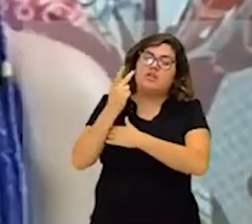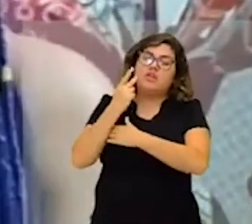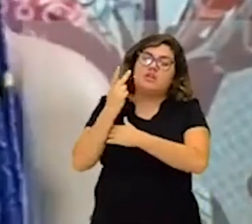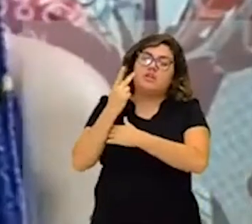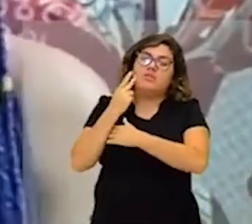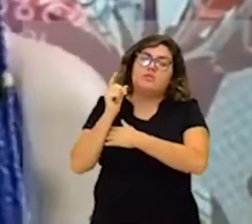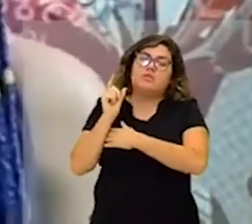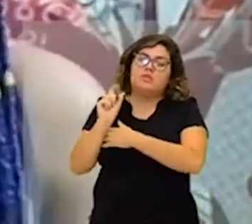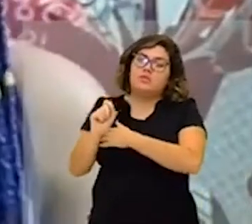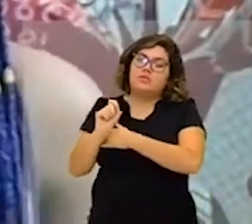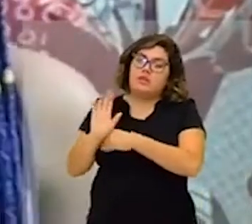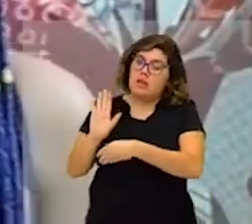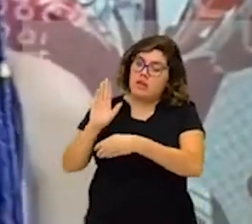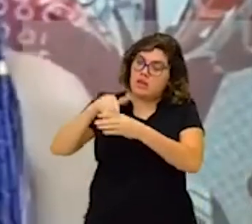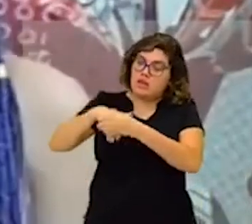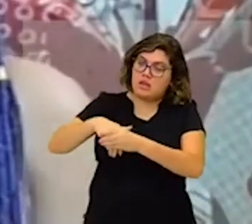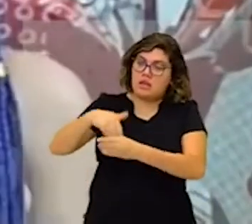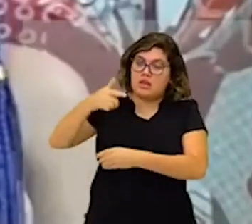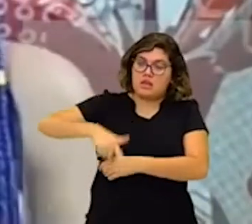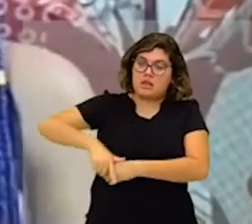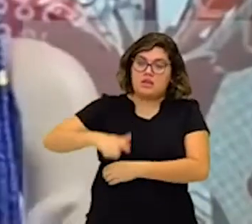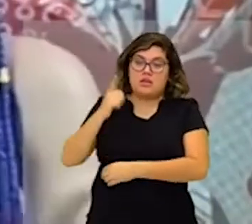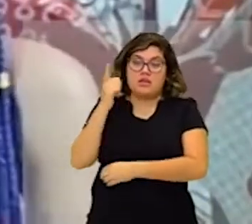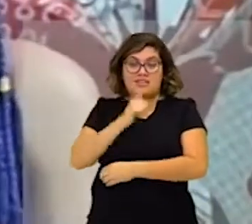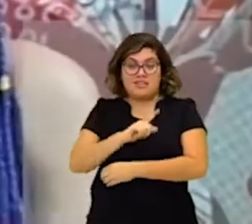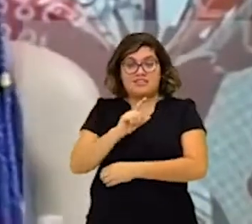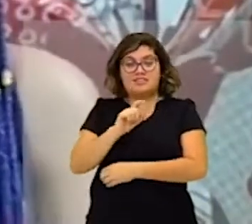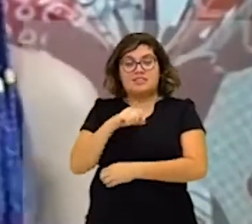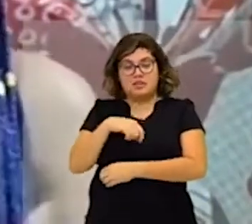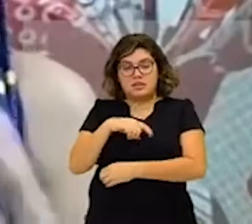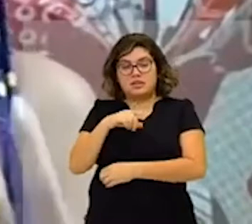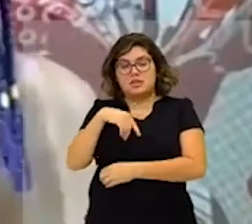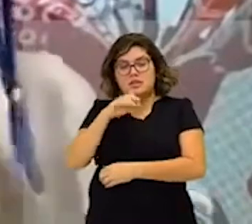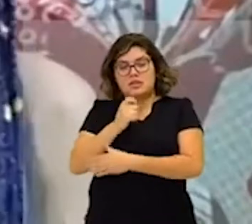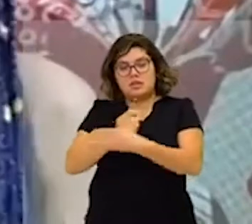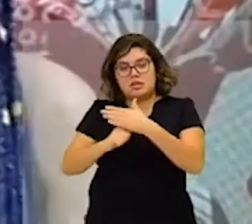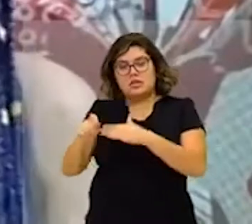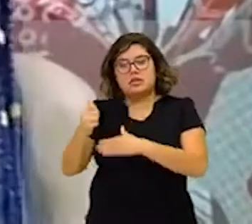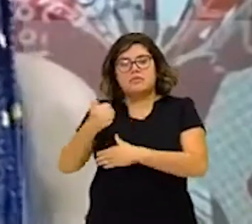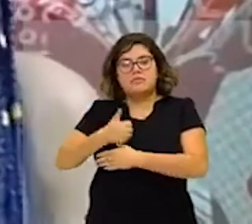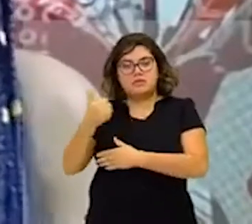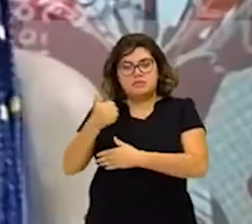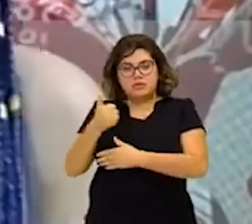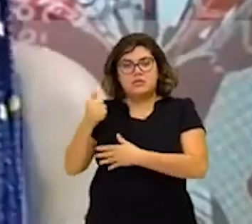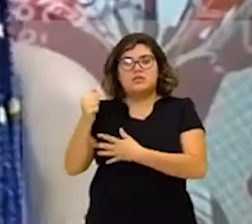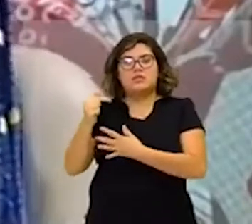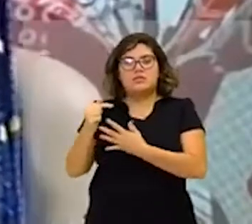releição né quem recebe mais recursos primeiros os critérios primeiros dentro dos partidos são